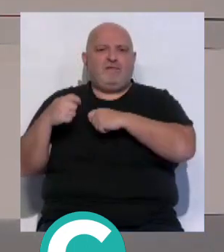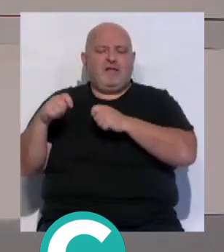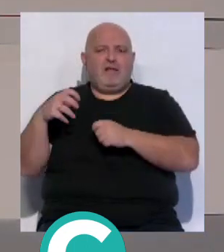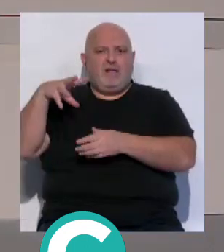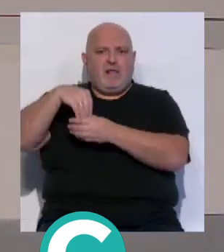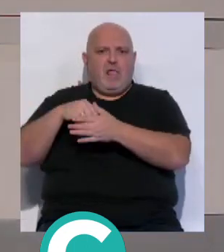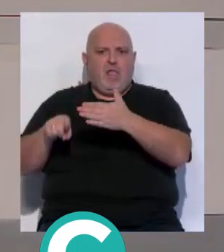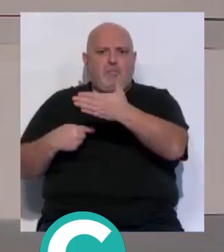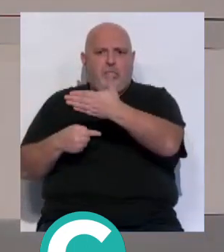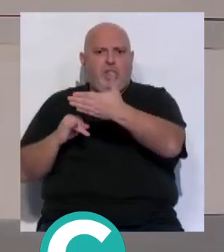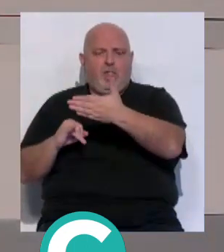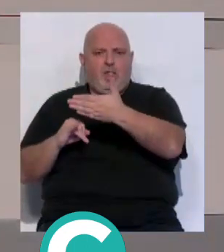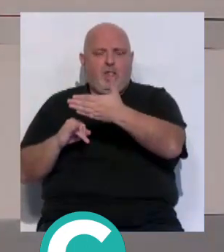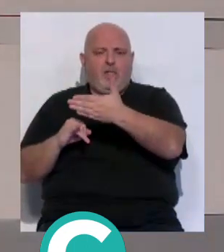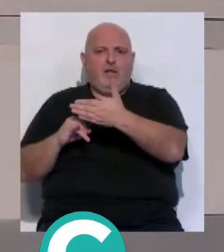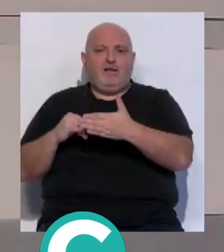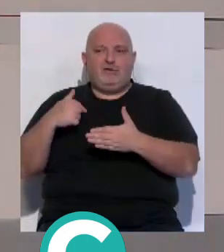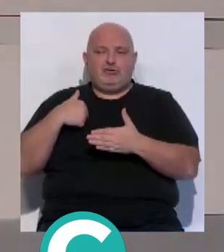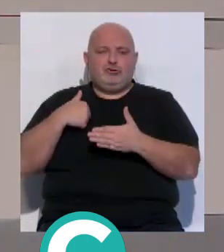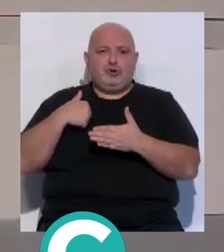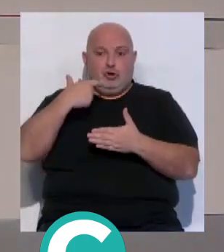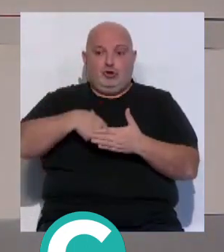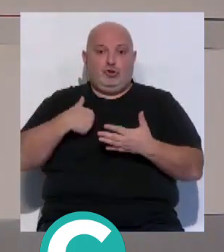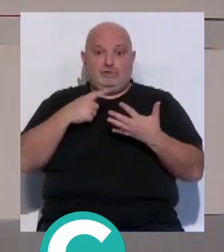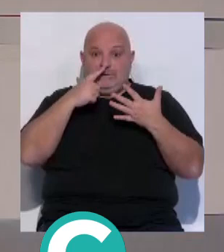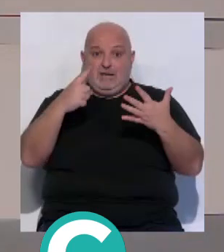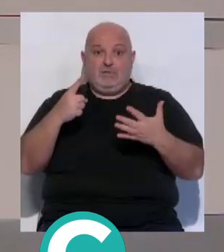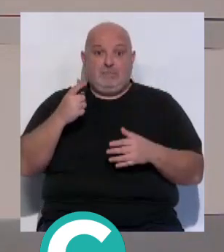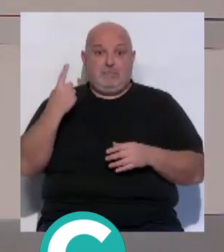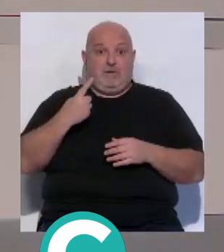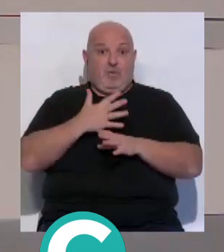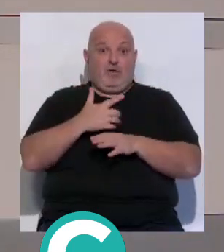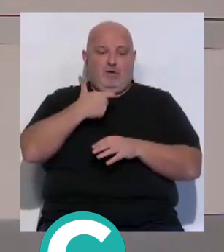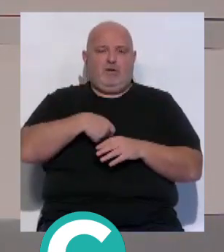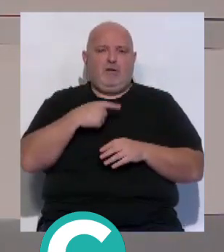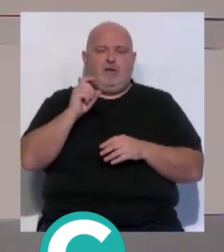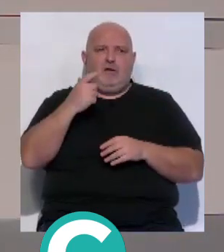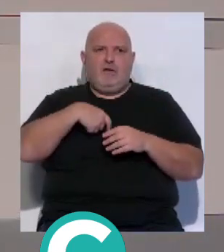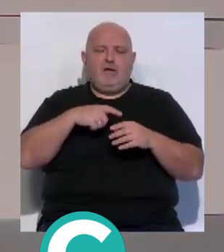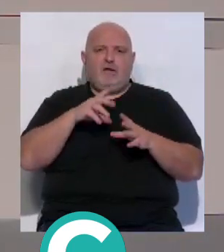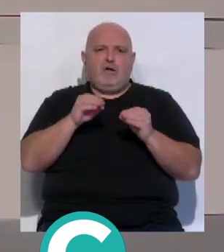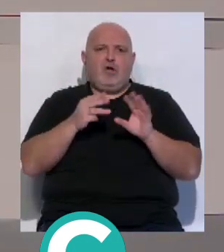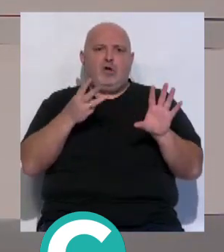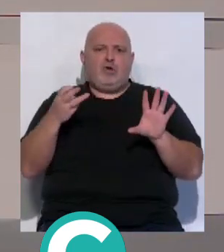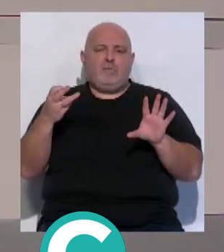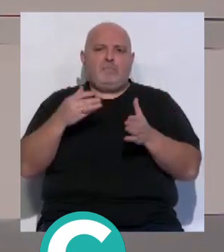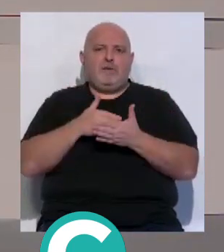yo en mis seis años que tuve en primera división vendimos por valor de 800 millones de pesetas